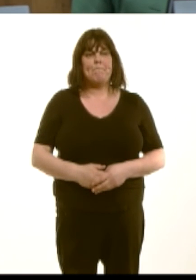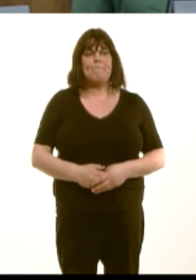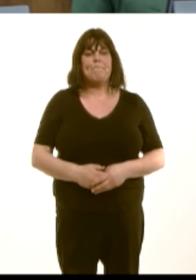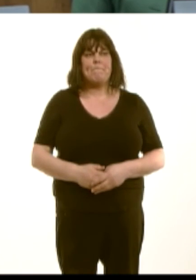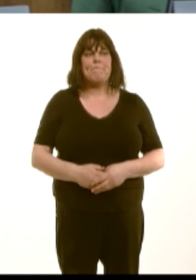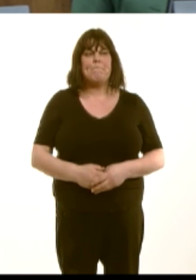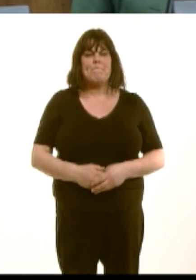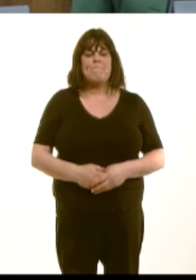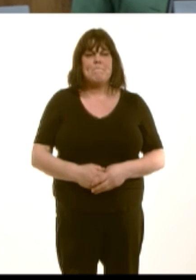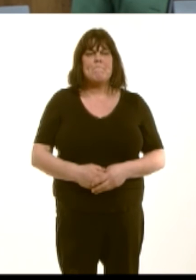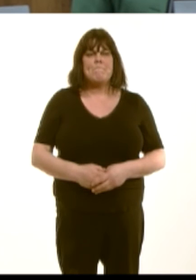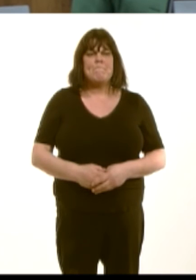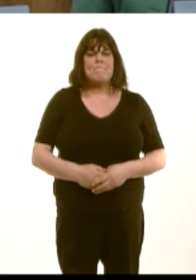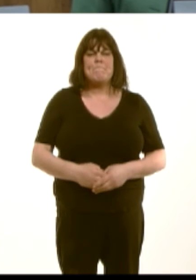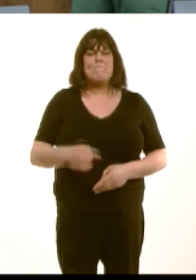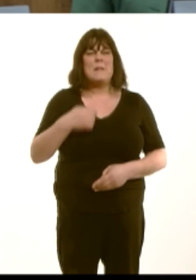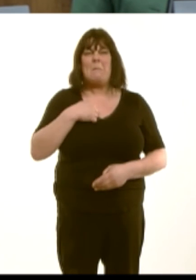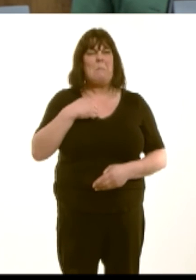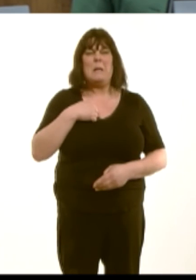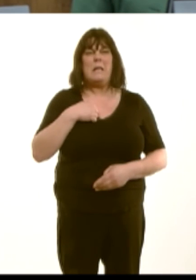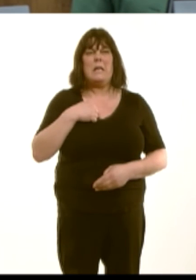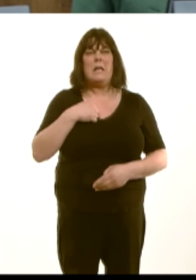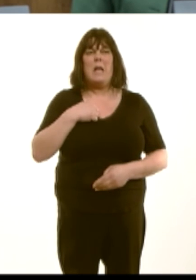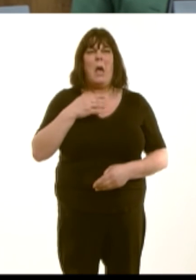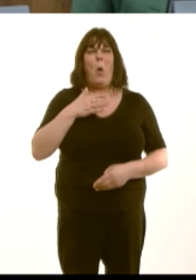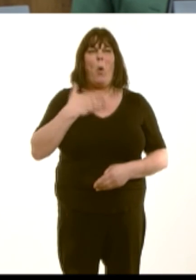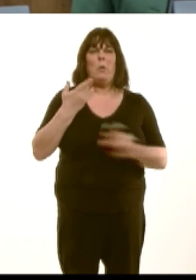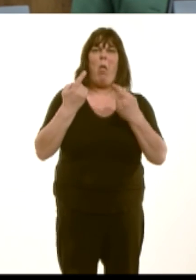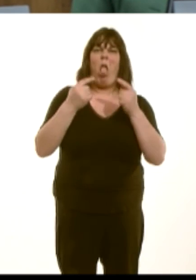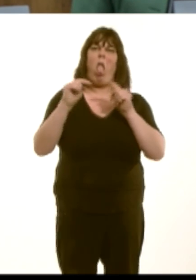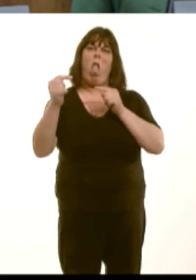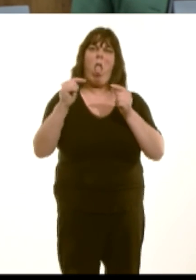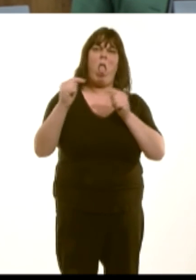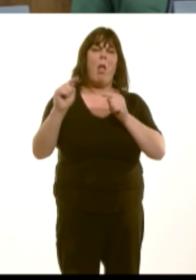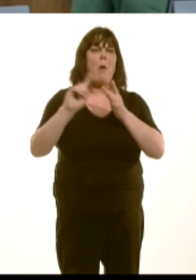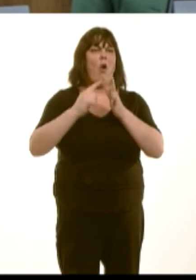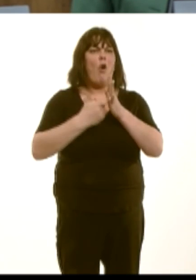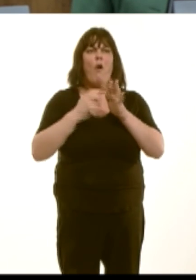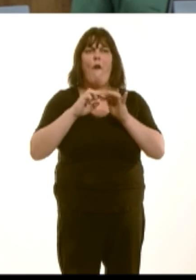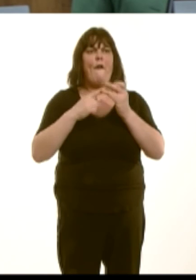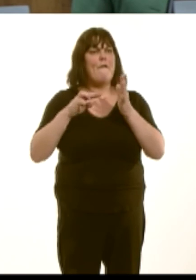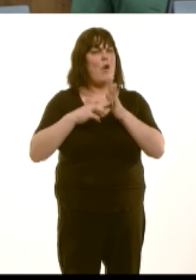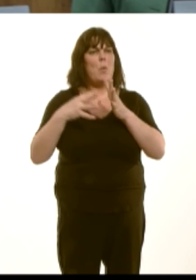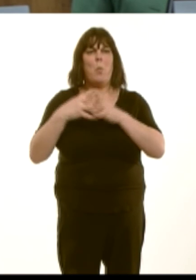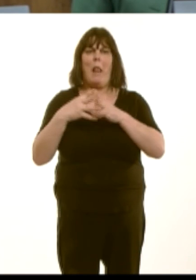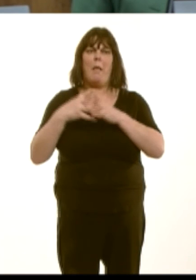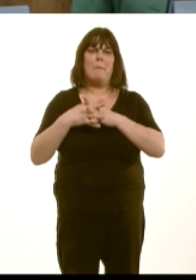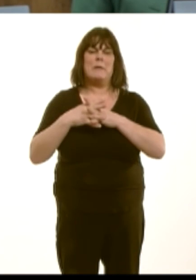a ofynnodd y cwestiwn i mi. Rydym ni yn anghofio bod unigolyn yn y fan hyn, ac unigolyn syín delio ‚ chanser difrifol,